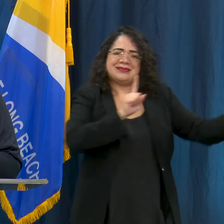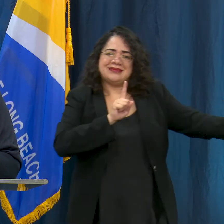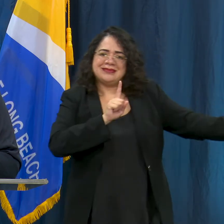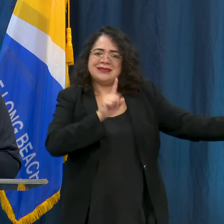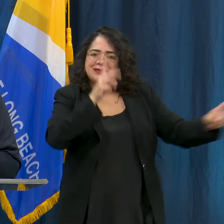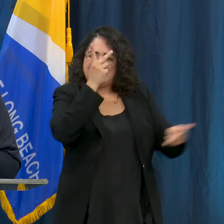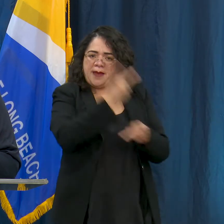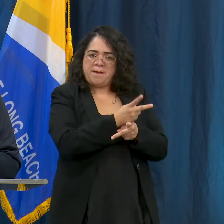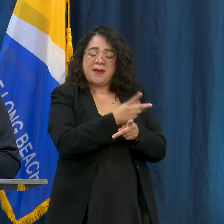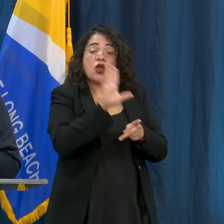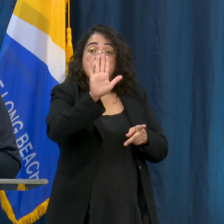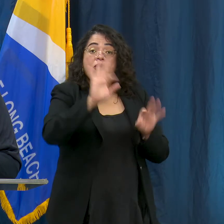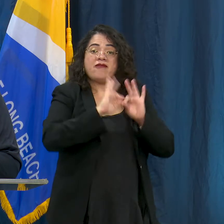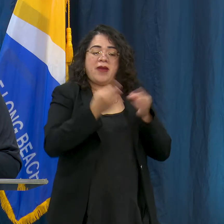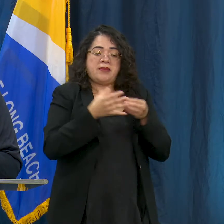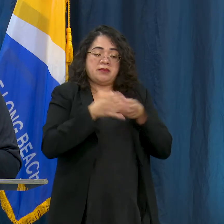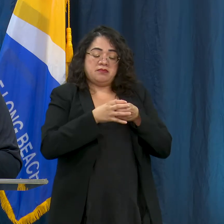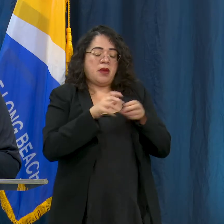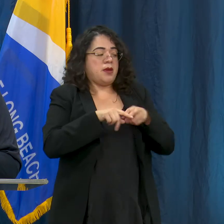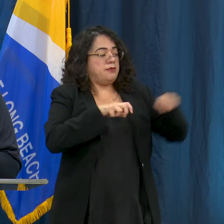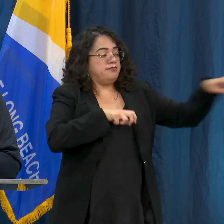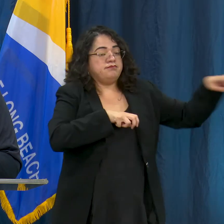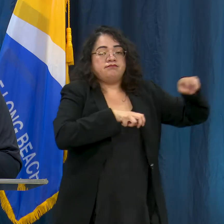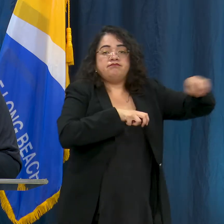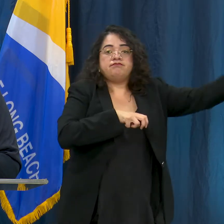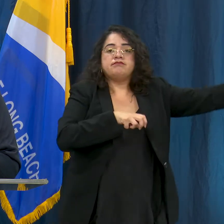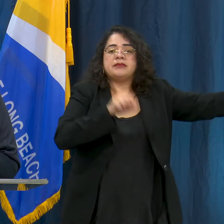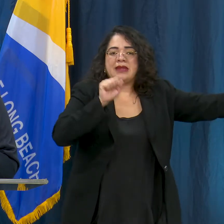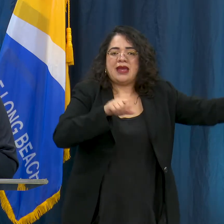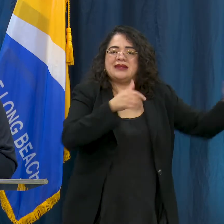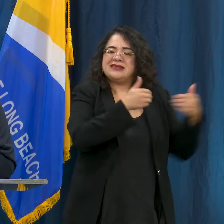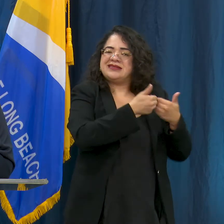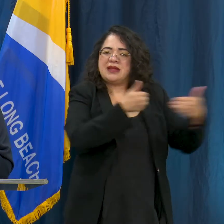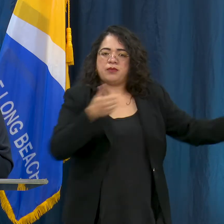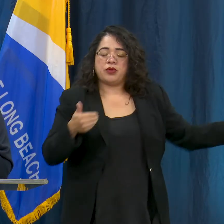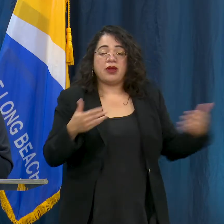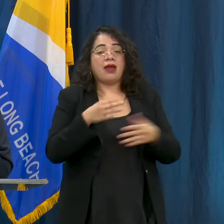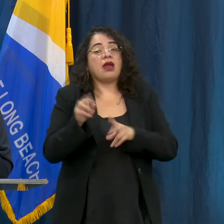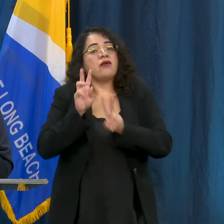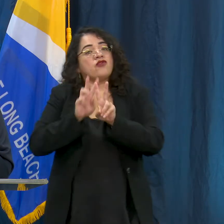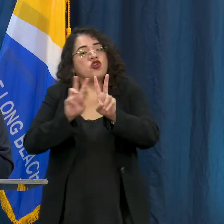del la el seguro en esta burdened a Desilu clobberin so loose test a los